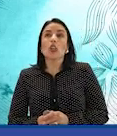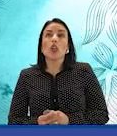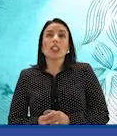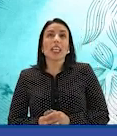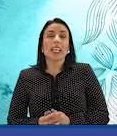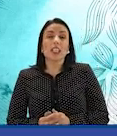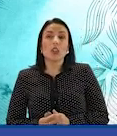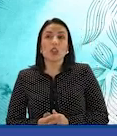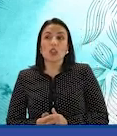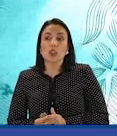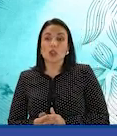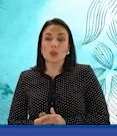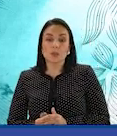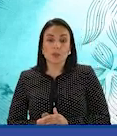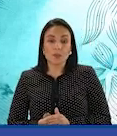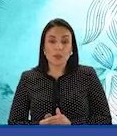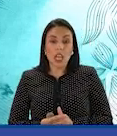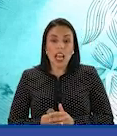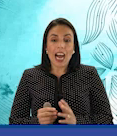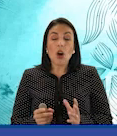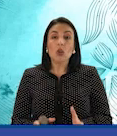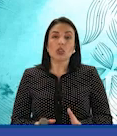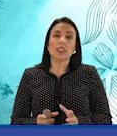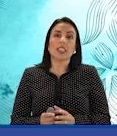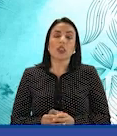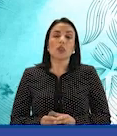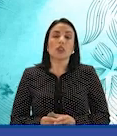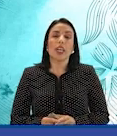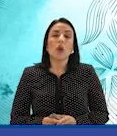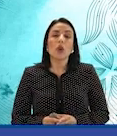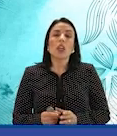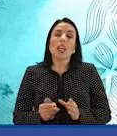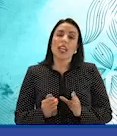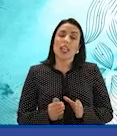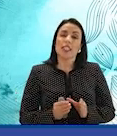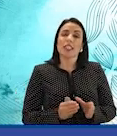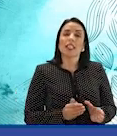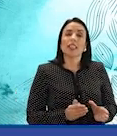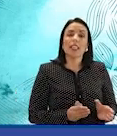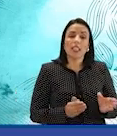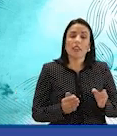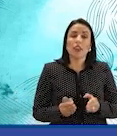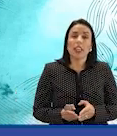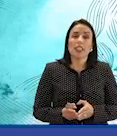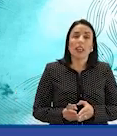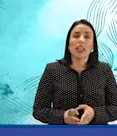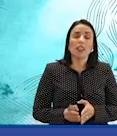todos aquellos ajustes que el Consejo necesite realizarle